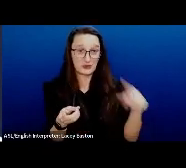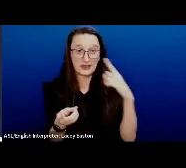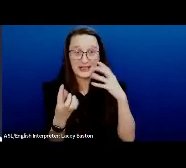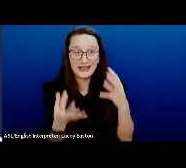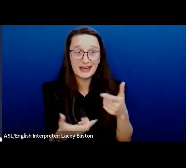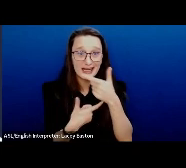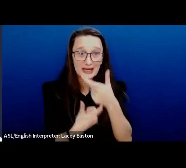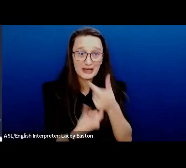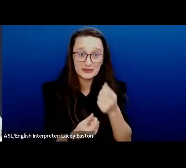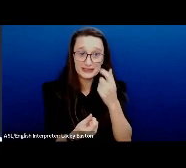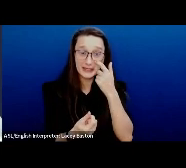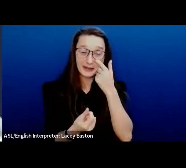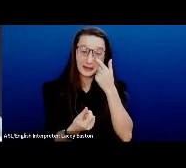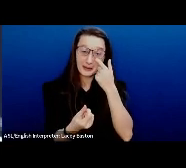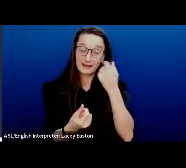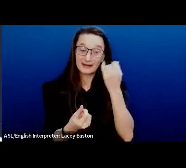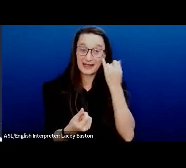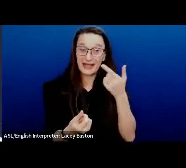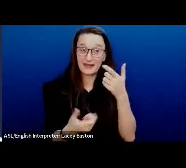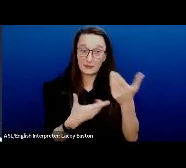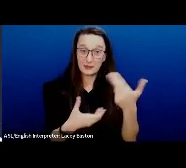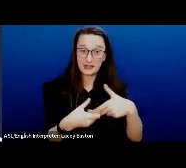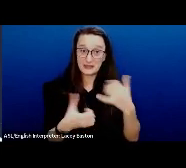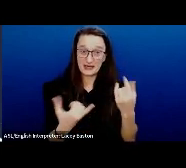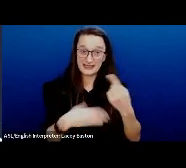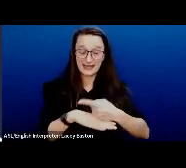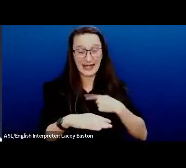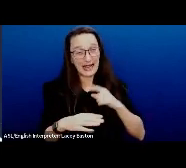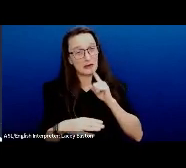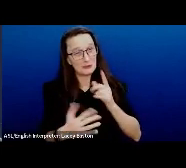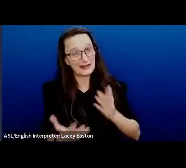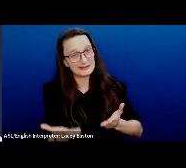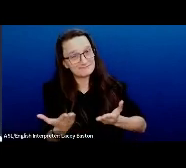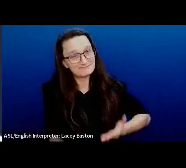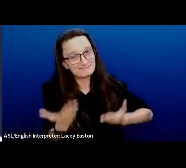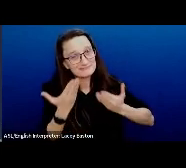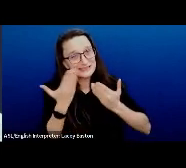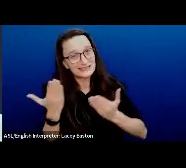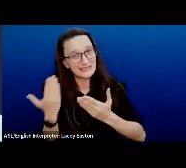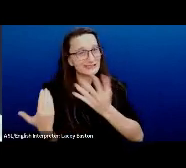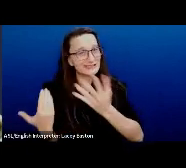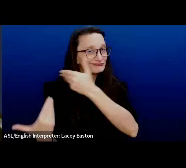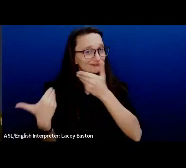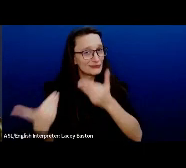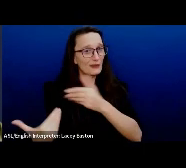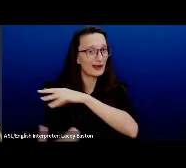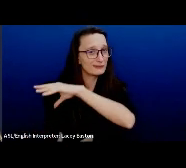la reunión de hoy. Les recomiendo mucho que se involucren. Es un comité maravilloso para ser parte. De acuerdo,